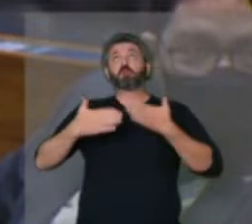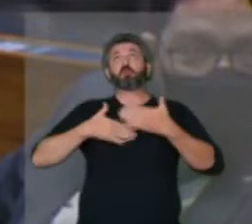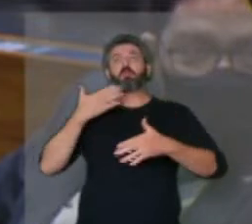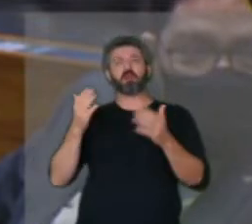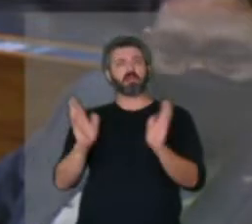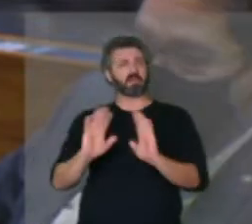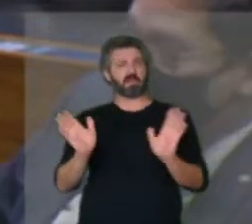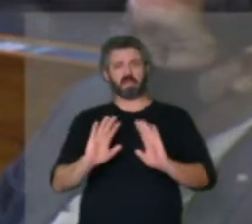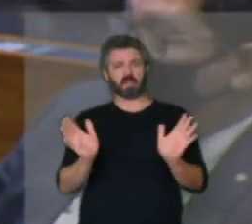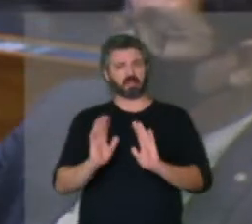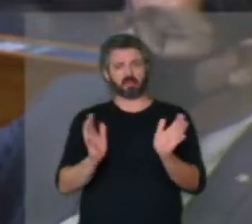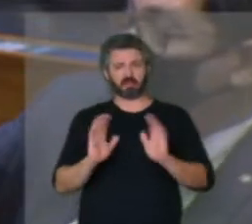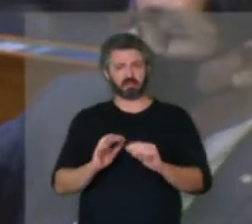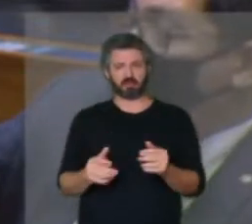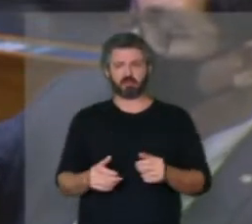DE QUE APÓS ESSA MATÉRIA